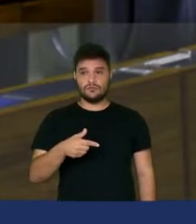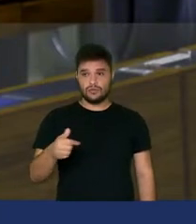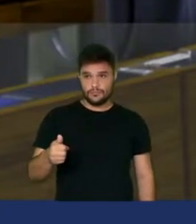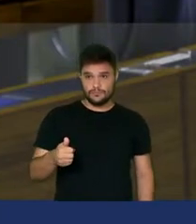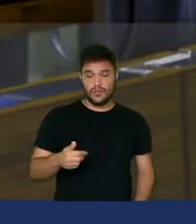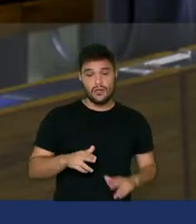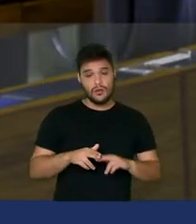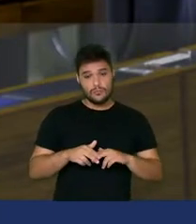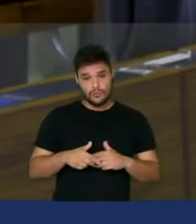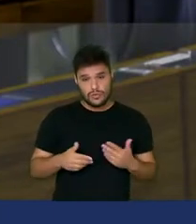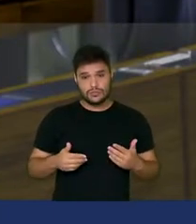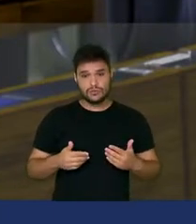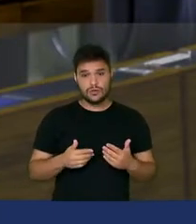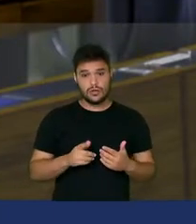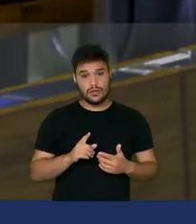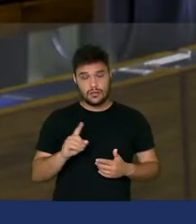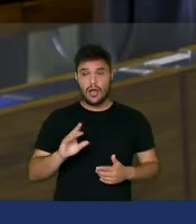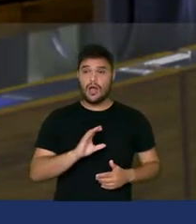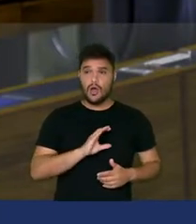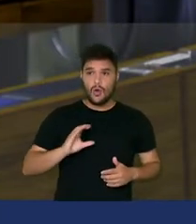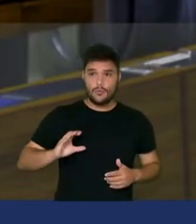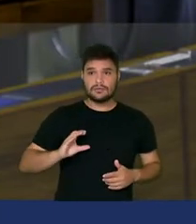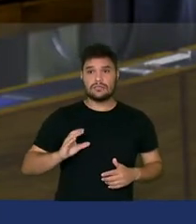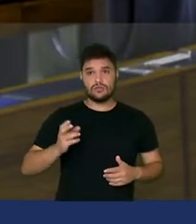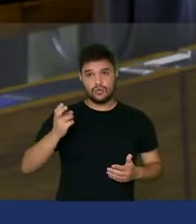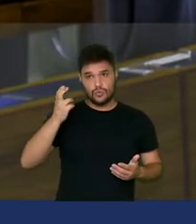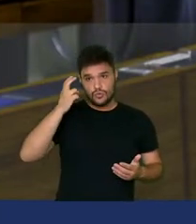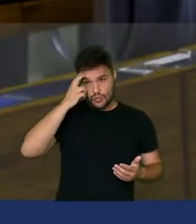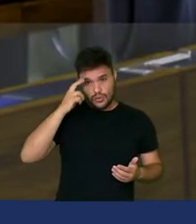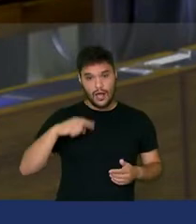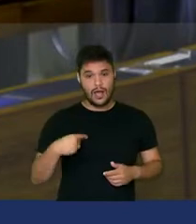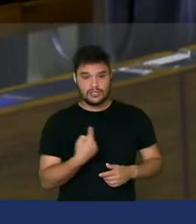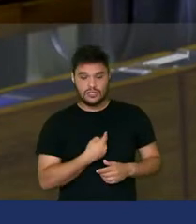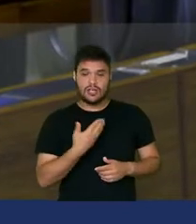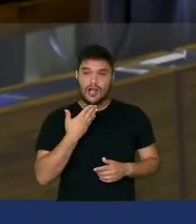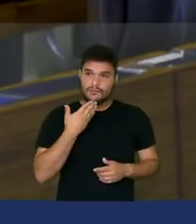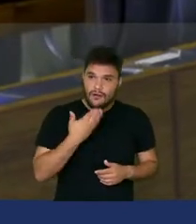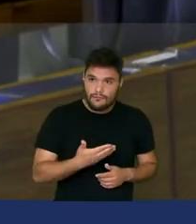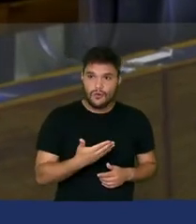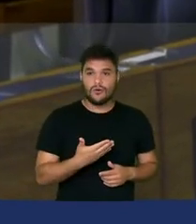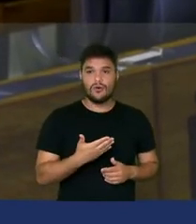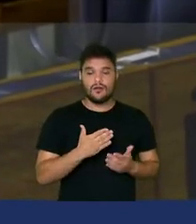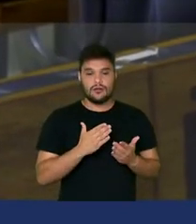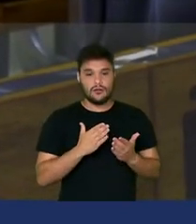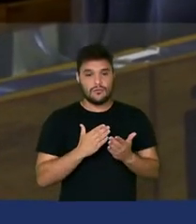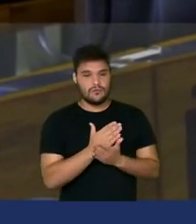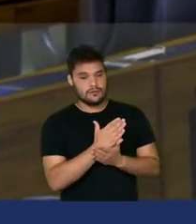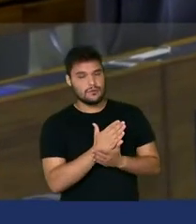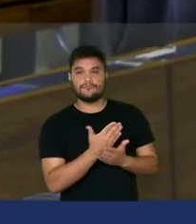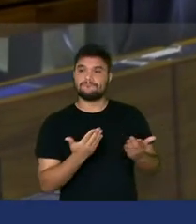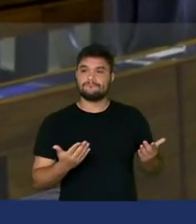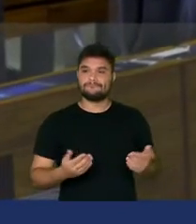PLENÁRIO AO PROJETO DE LEI COMPLEMENTAR 73/2021. DIANTE DISSO, NO ÂMBITO DA COMISSÃO DE CULTURA, SOMOS PELA APROVAÇÃO, MINHAS QUERIDOS,